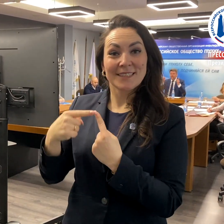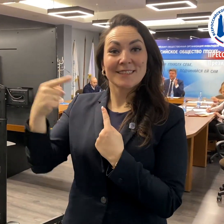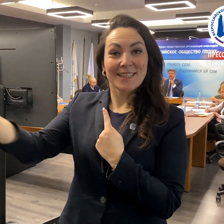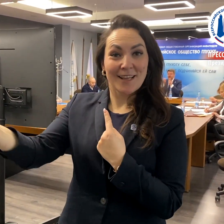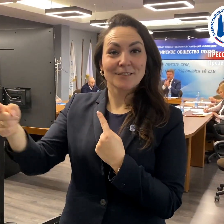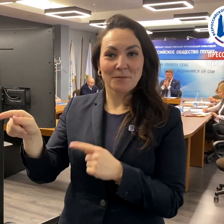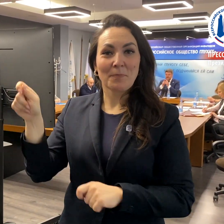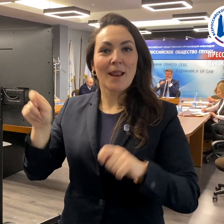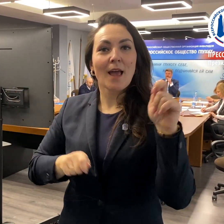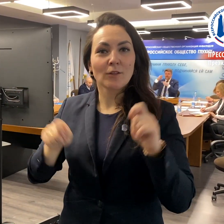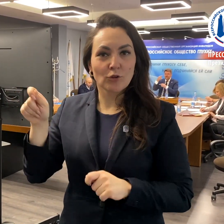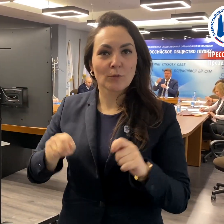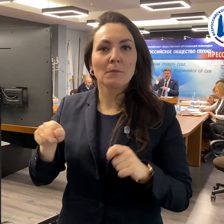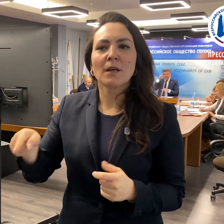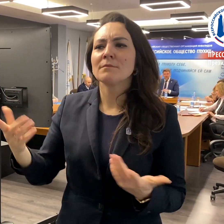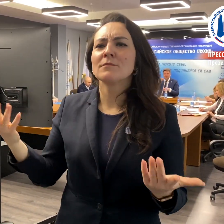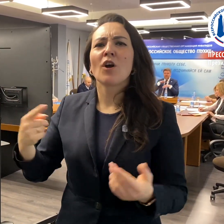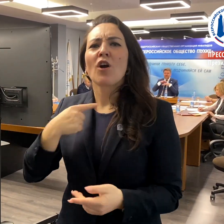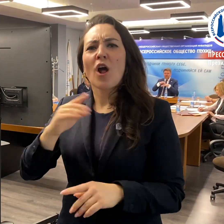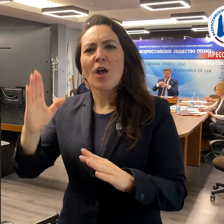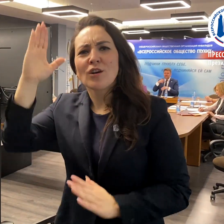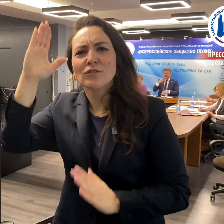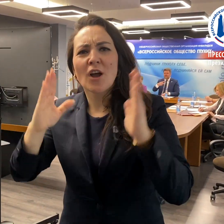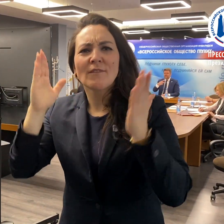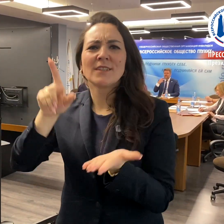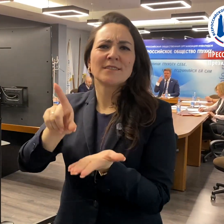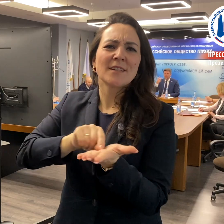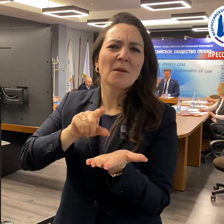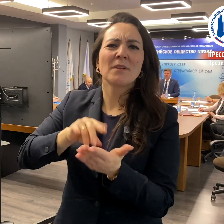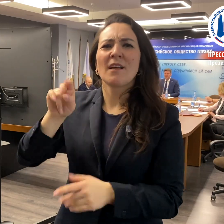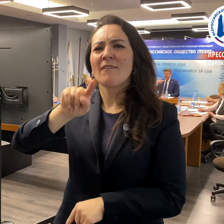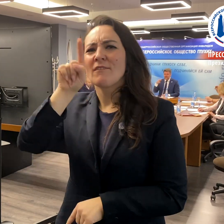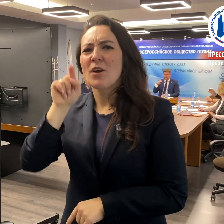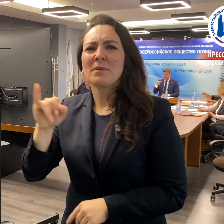Во время дистанционного пленума голосование,